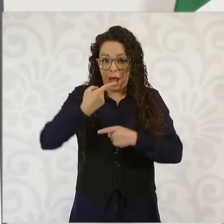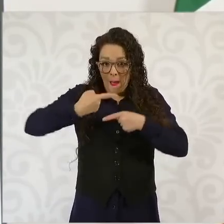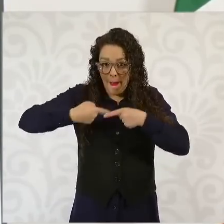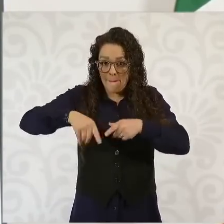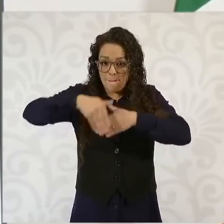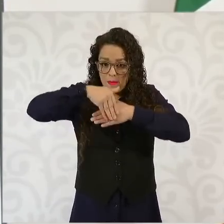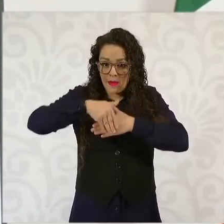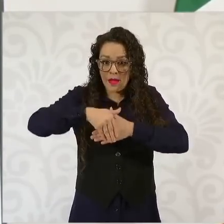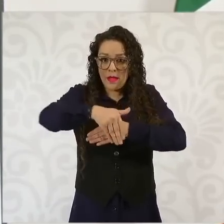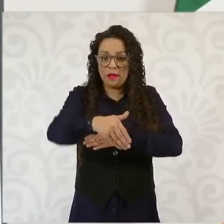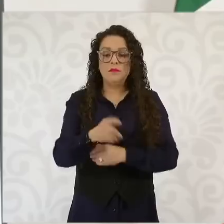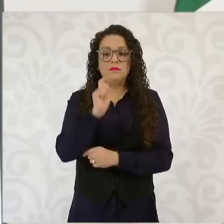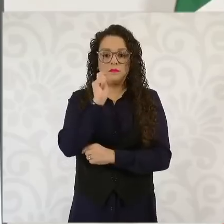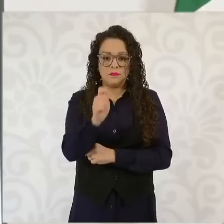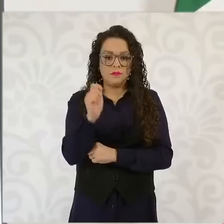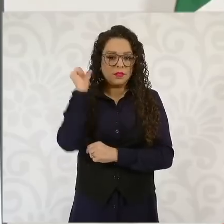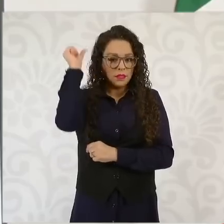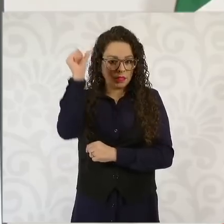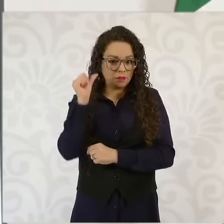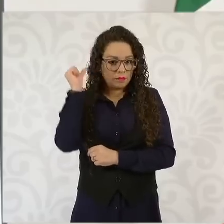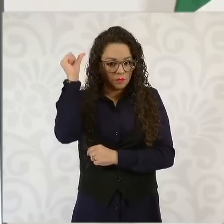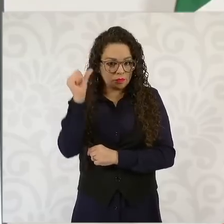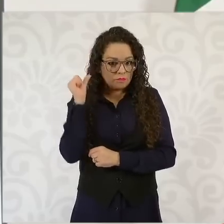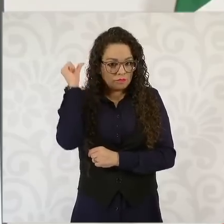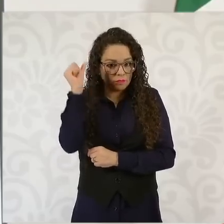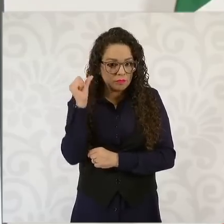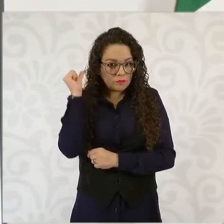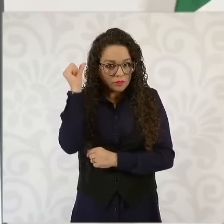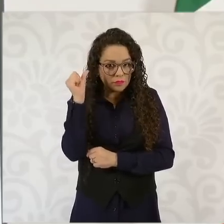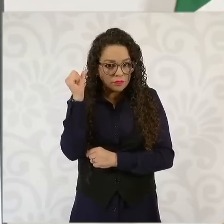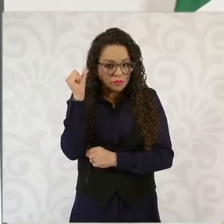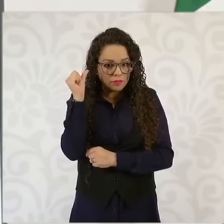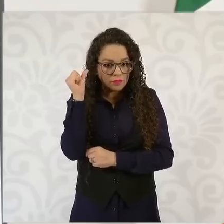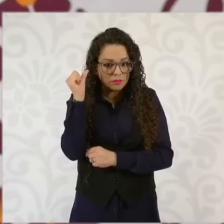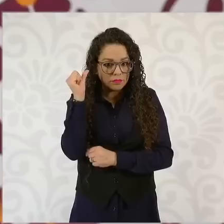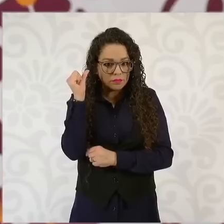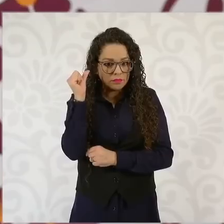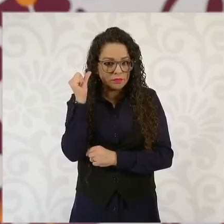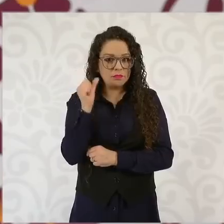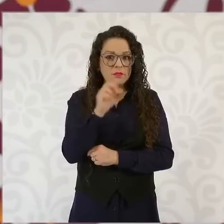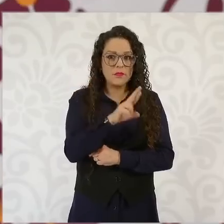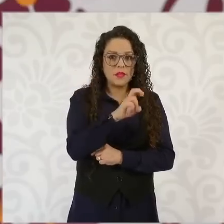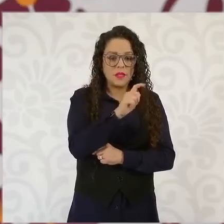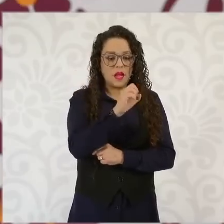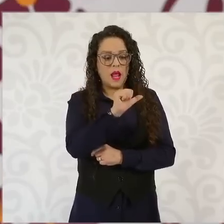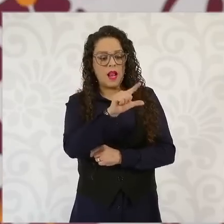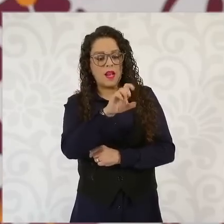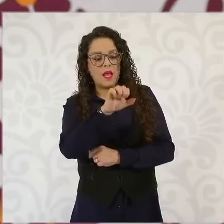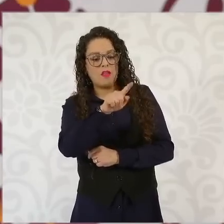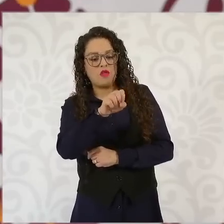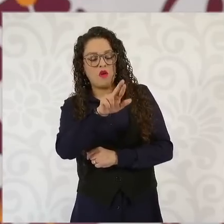primero de abril y otro el 13 de abril sus medidas llamadas retaliator Entonces por qué en abril Pues